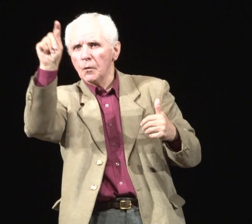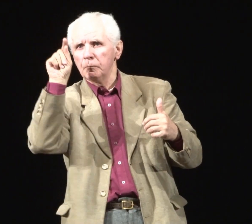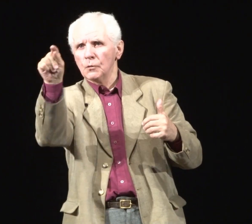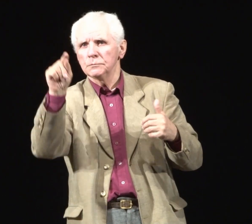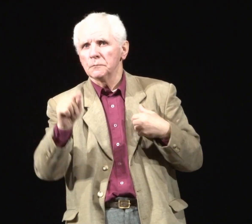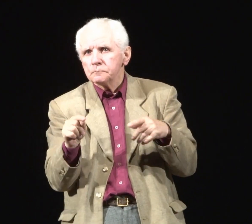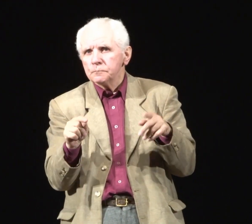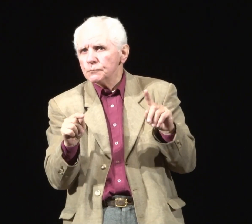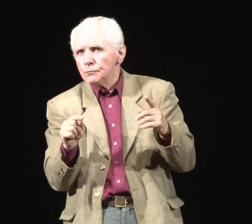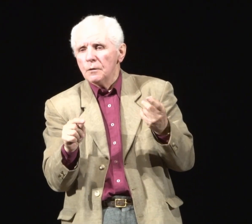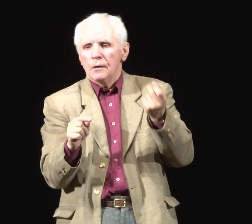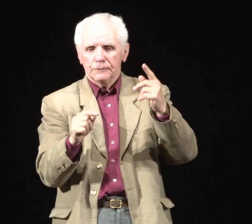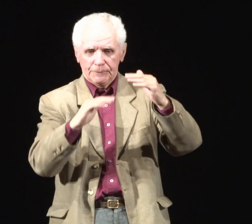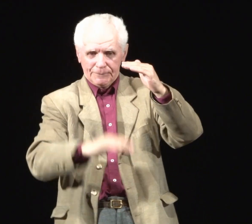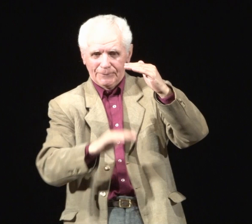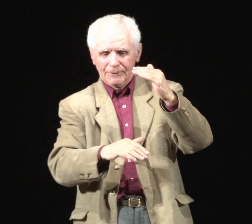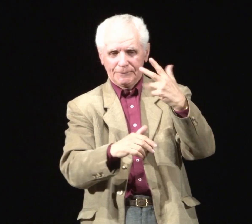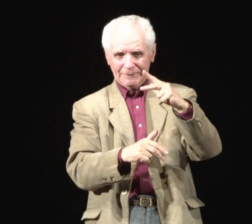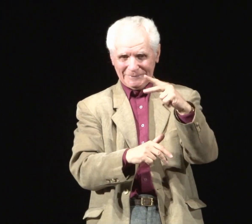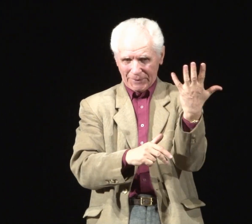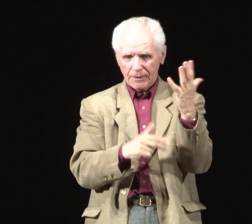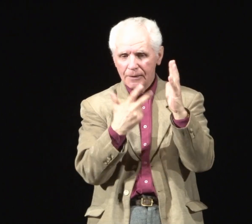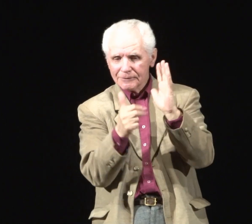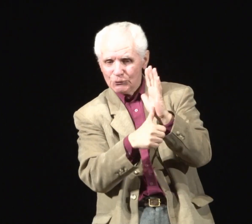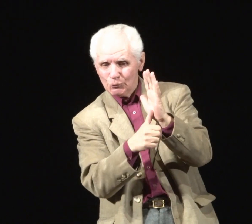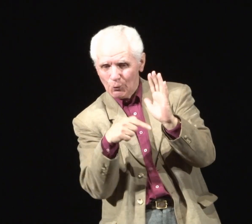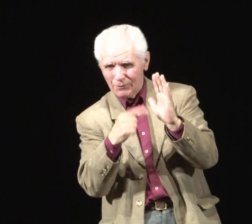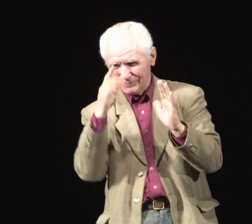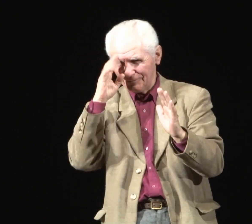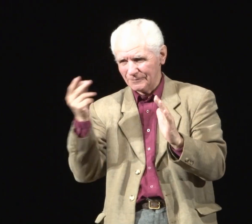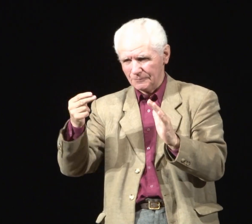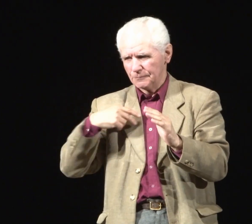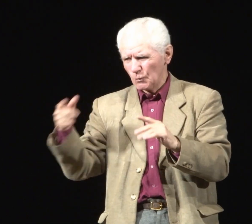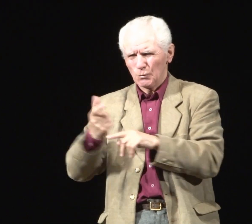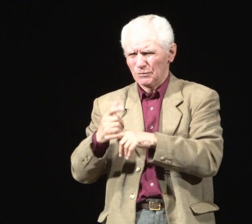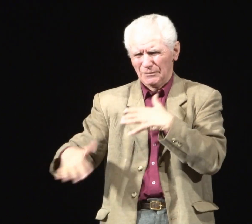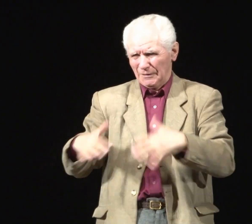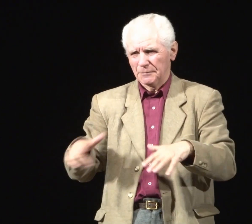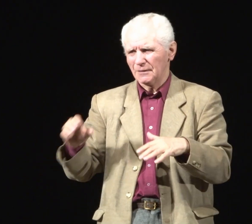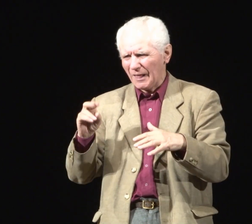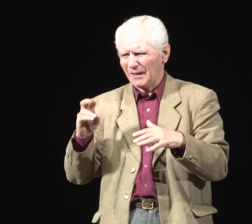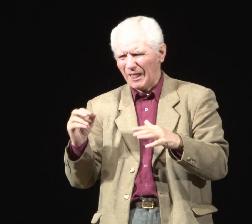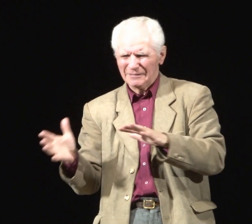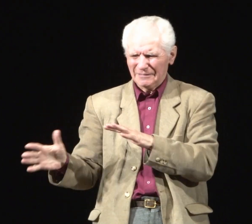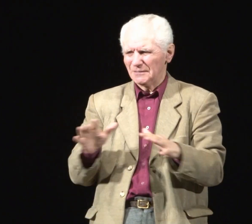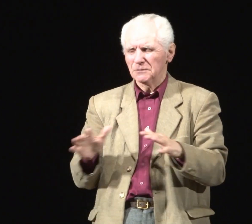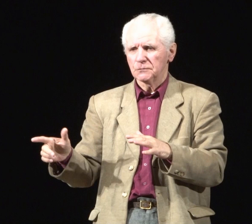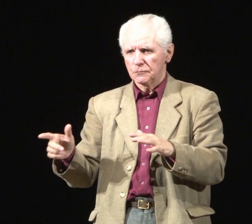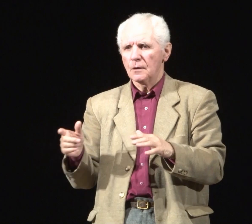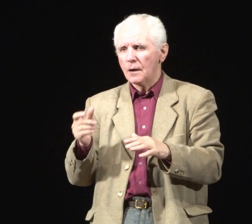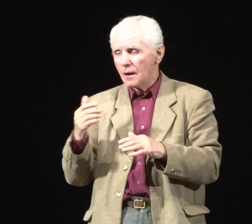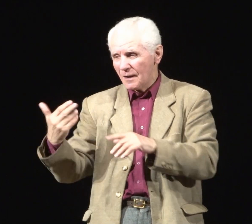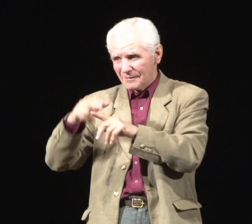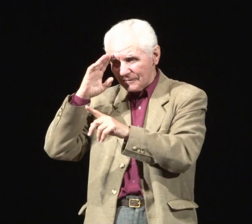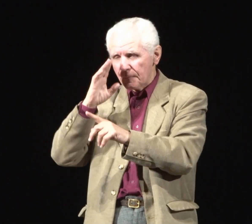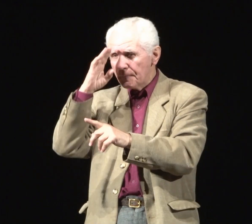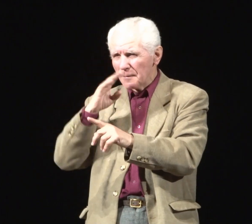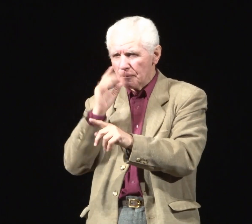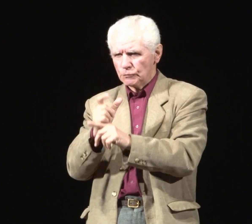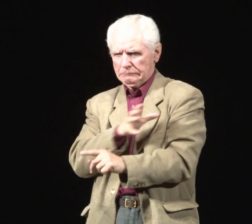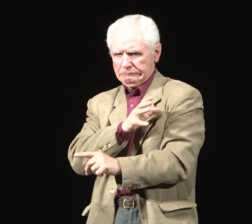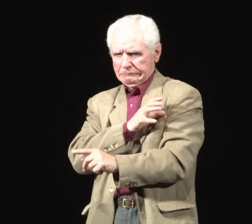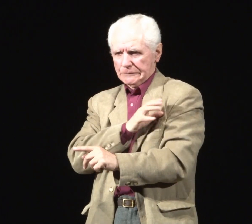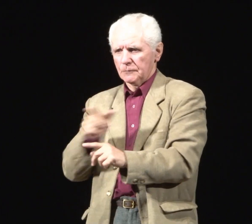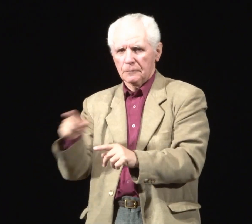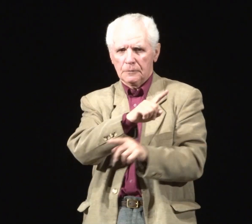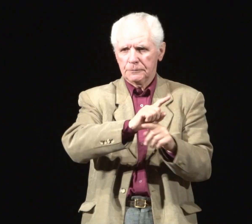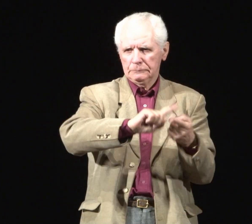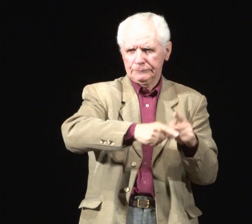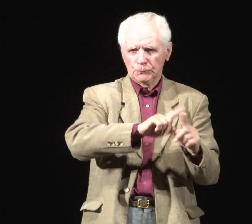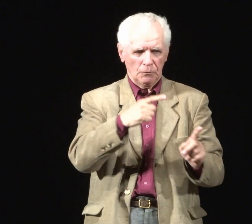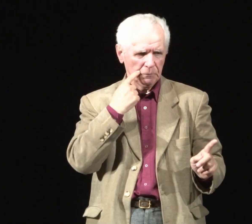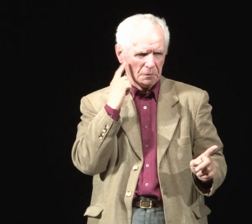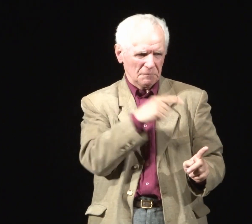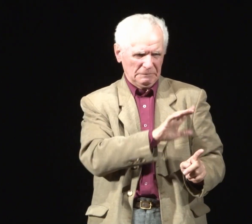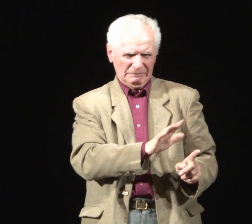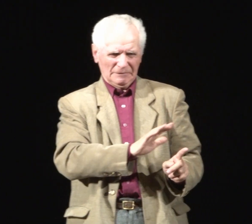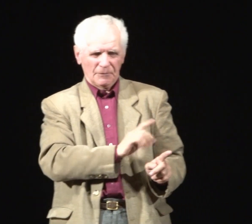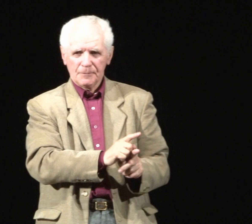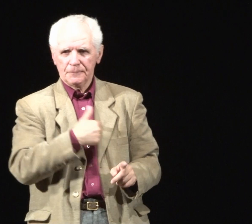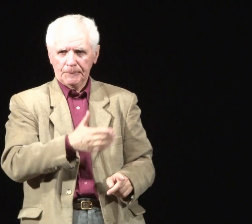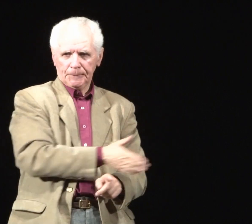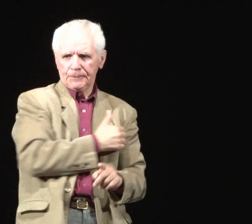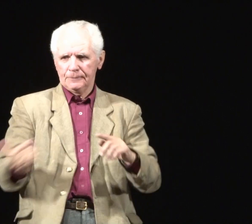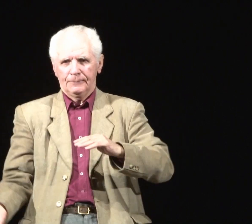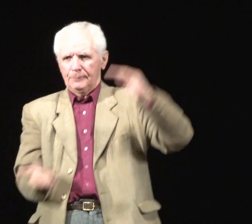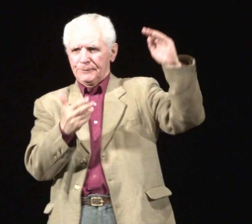Почему? Оказывается, 36-й номер, который не прошел, его родители были очень богатыми, и они пытались меня спихнуть